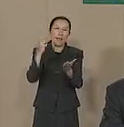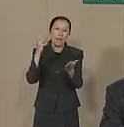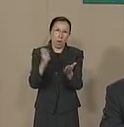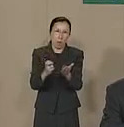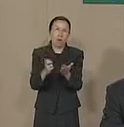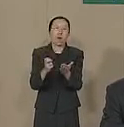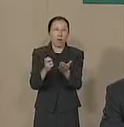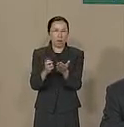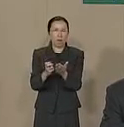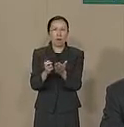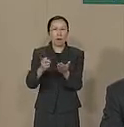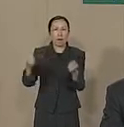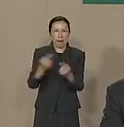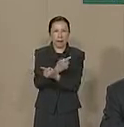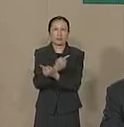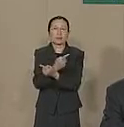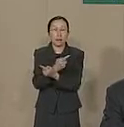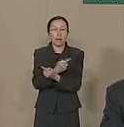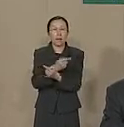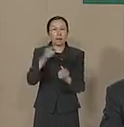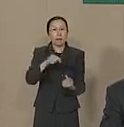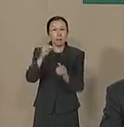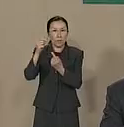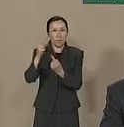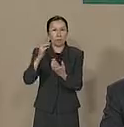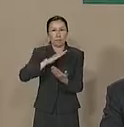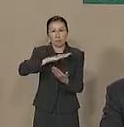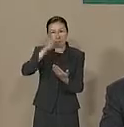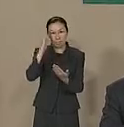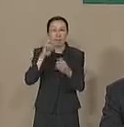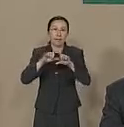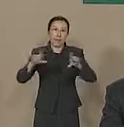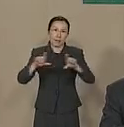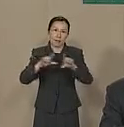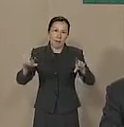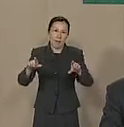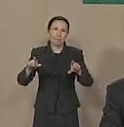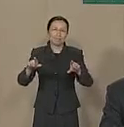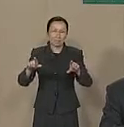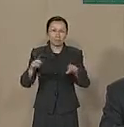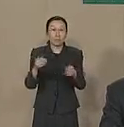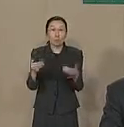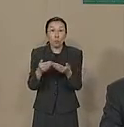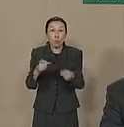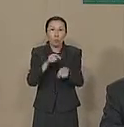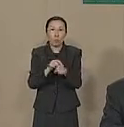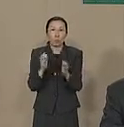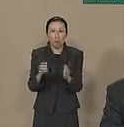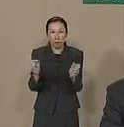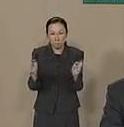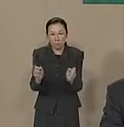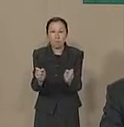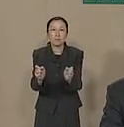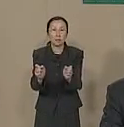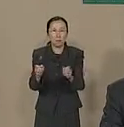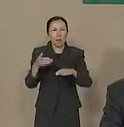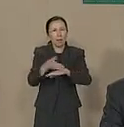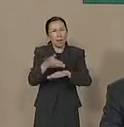雇用は正社員が当たり前の 社会をつくる 労働時間を短縮し 過労死を 根絶する